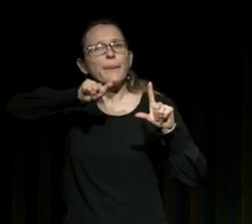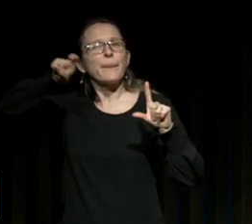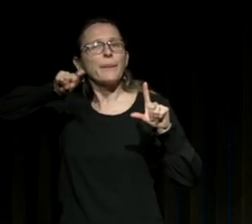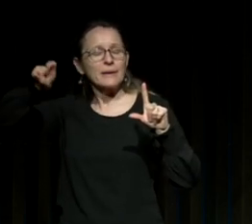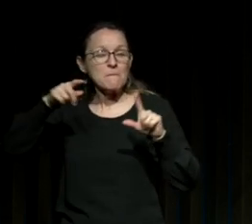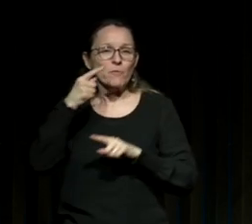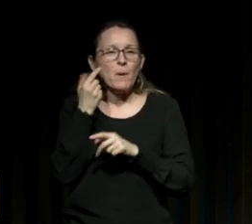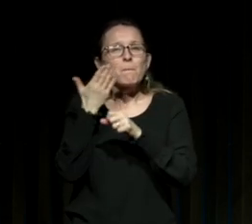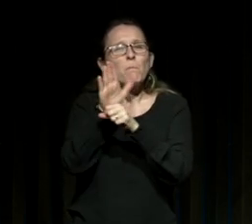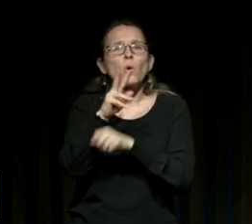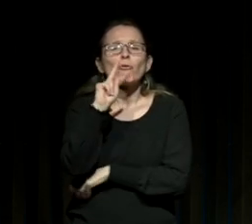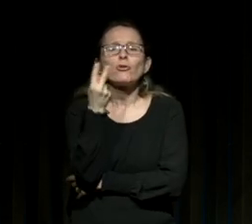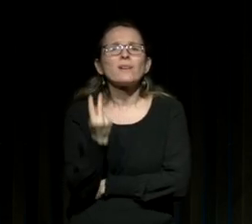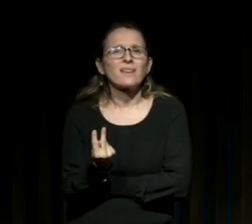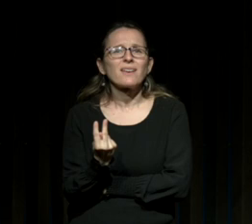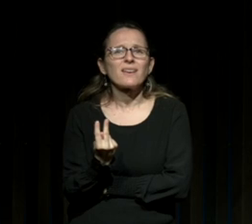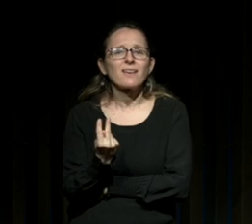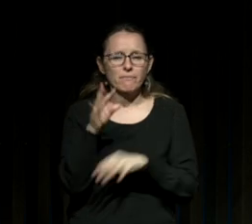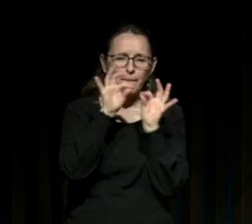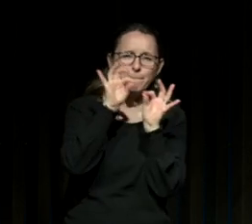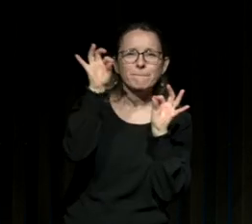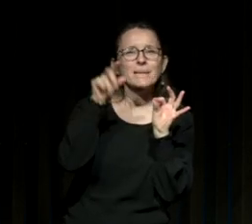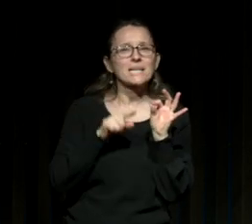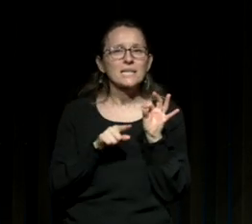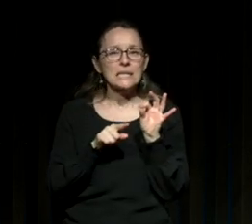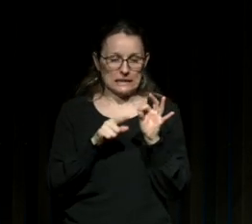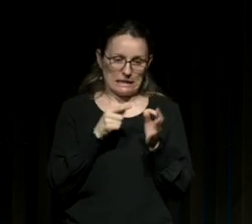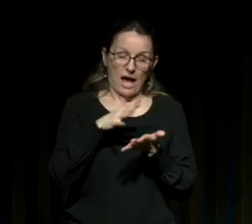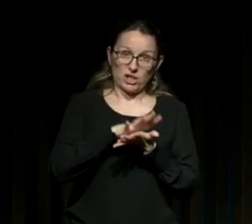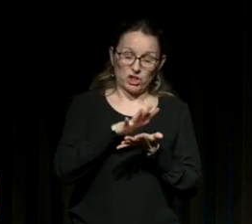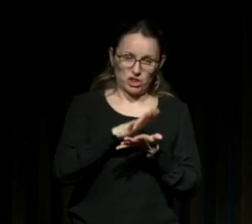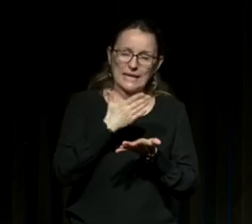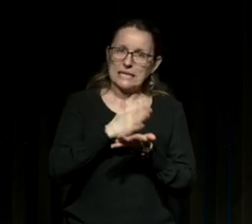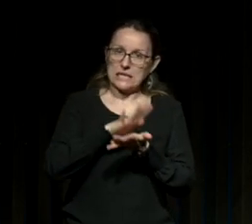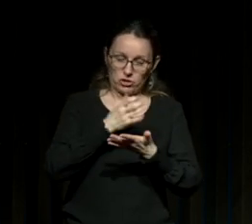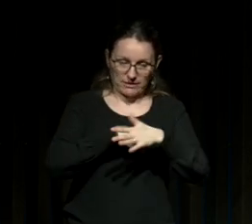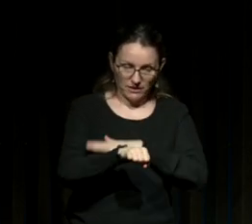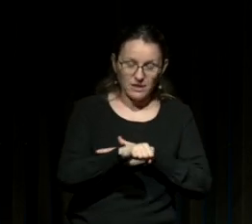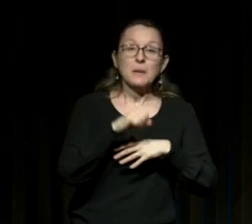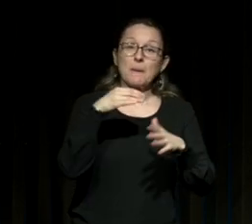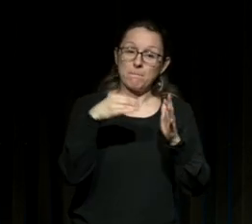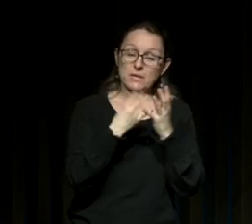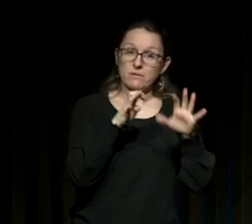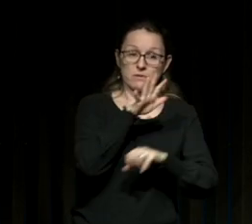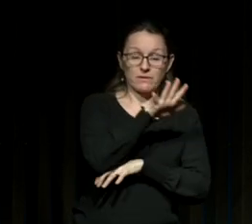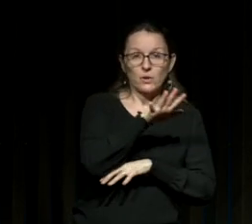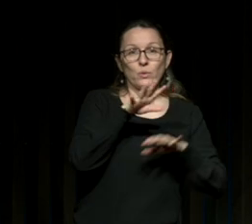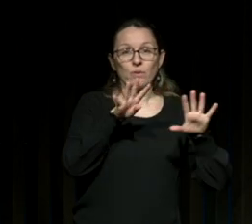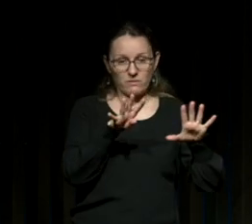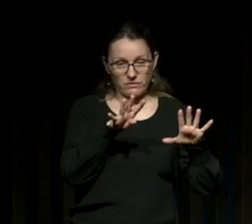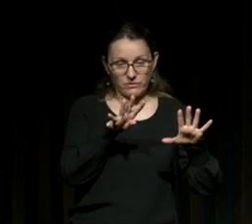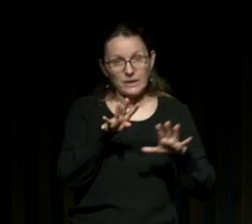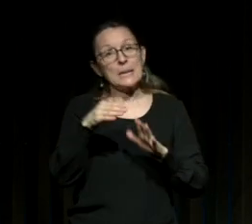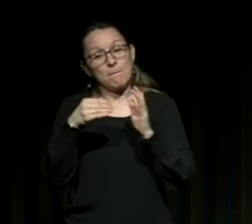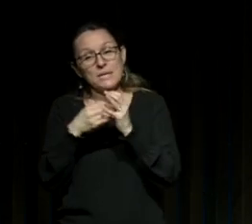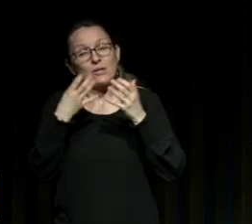que je montre un peu violer c'est la classe d'âge qui est née entre les années 1959 et 1965 eh bien